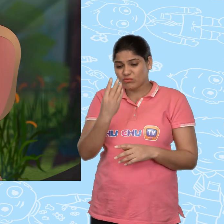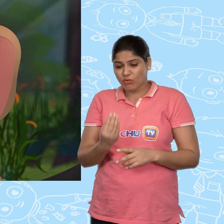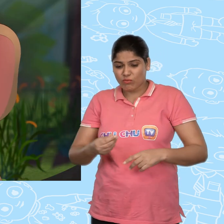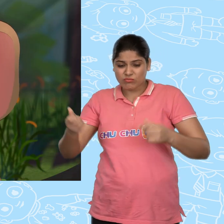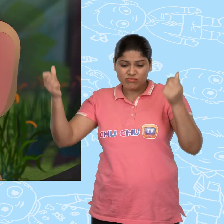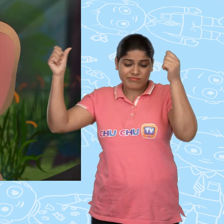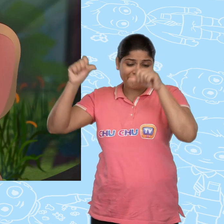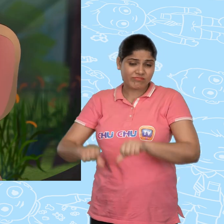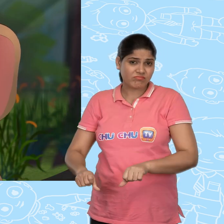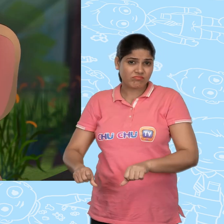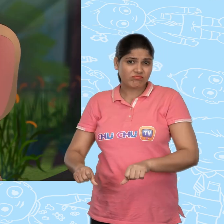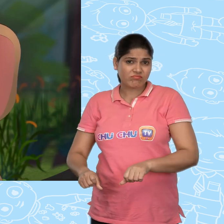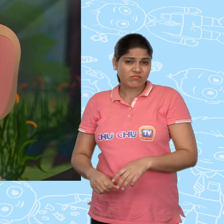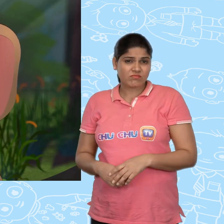मै दौड़ में हार गया हूँ